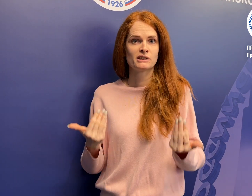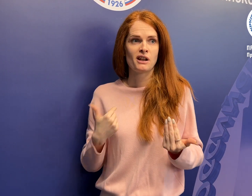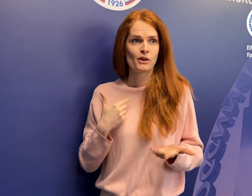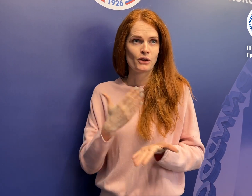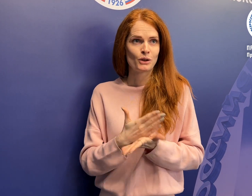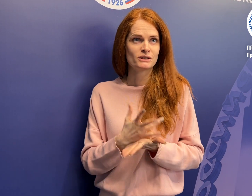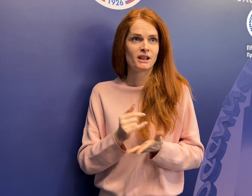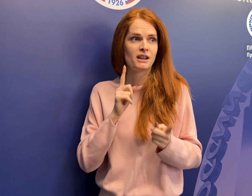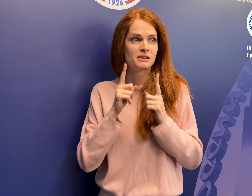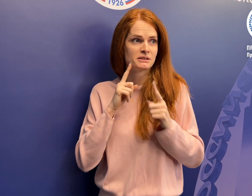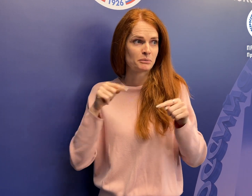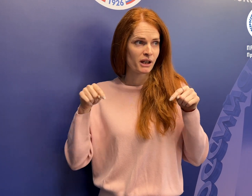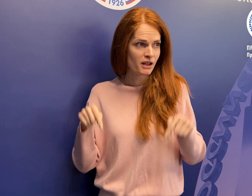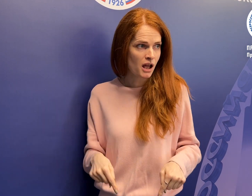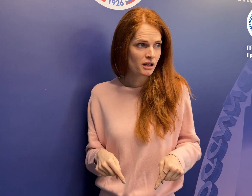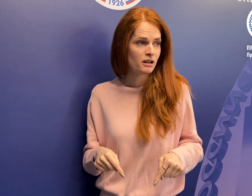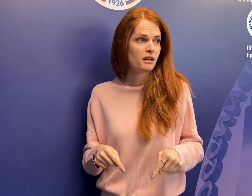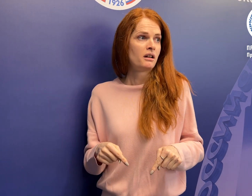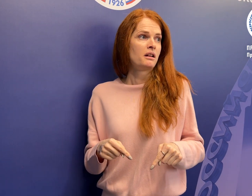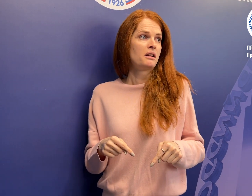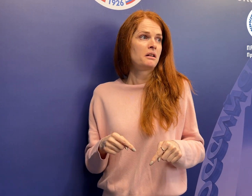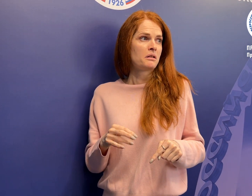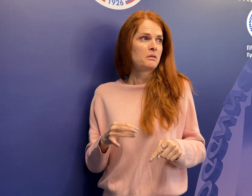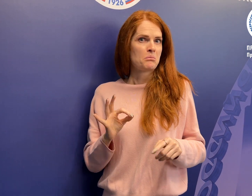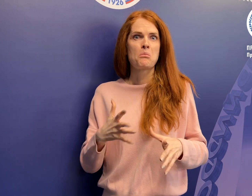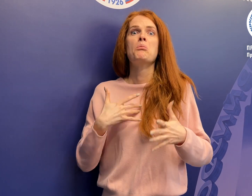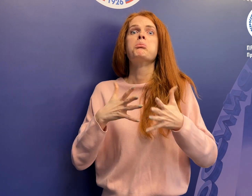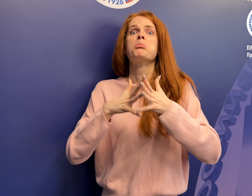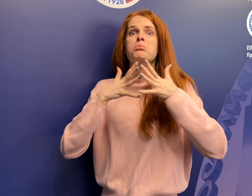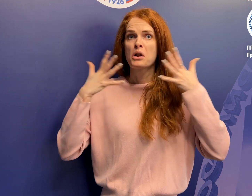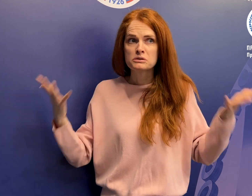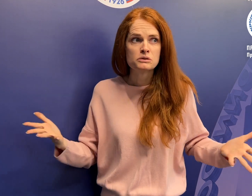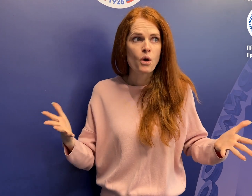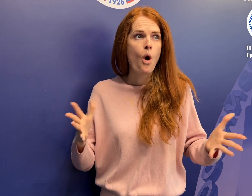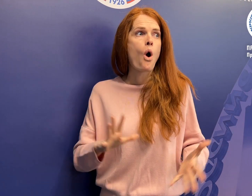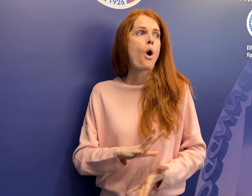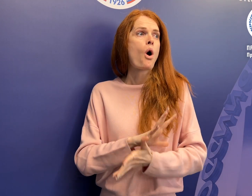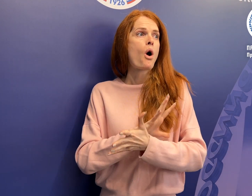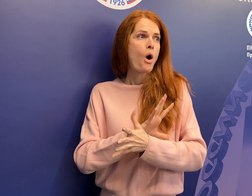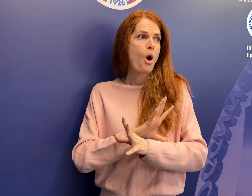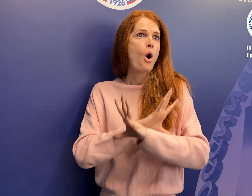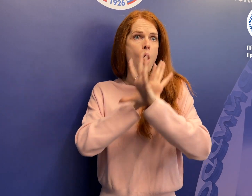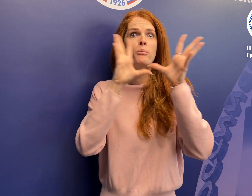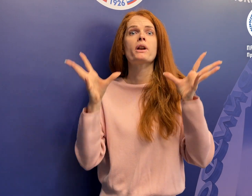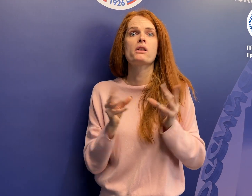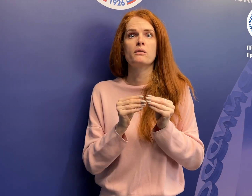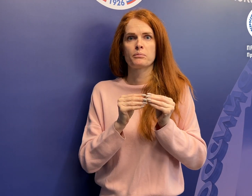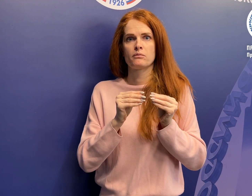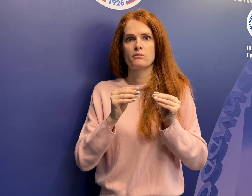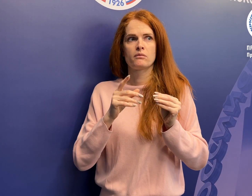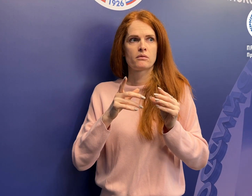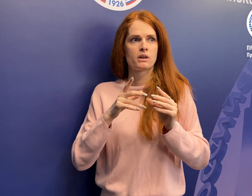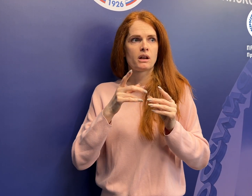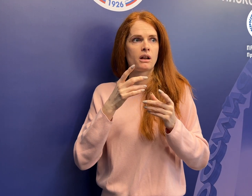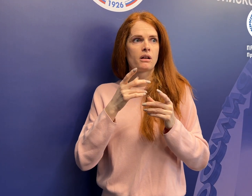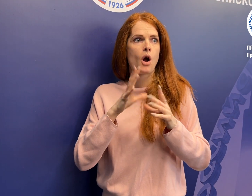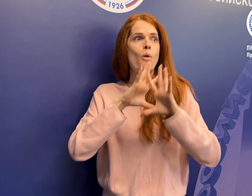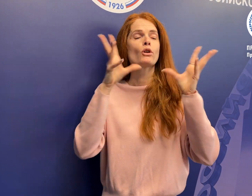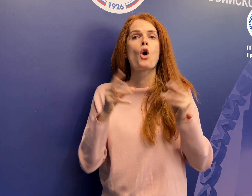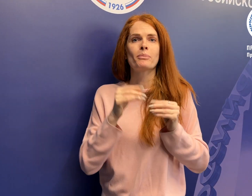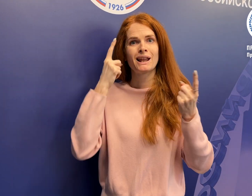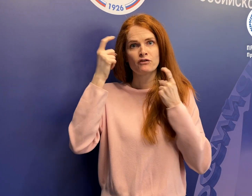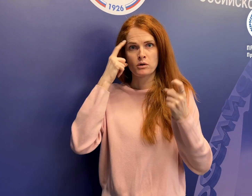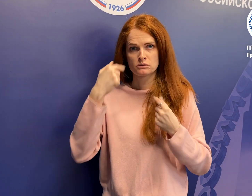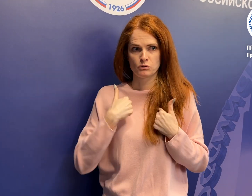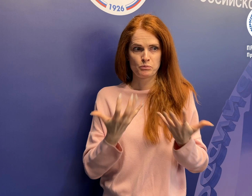Сейчас я нахожусь на семинаре. Большой объем информации мы здесь получаем,